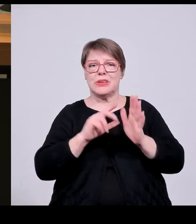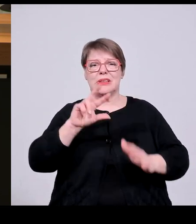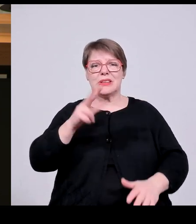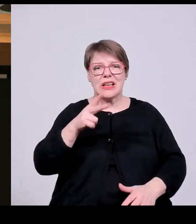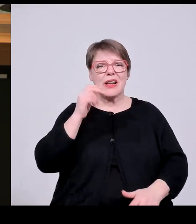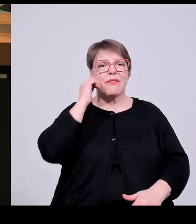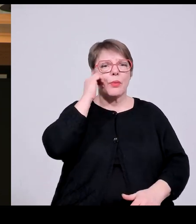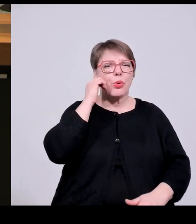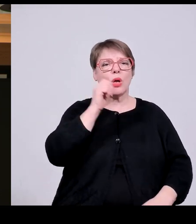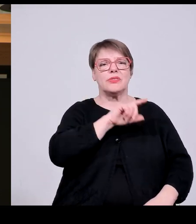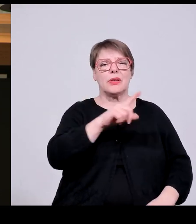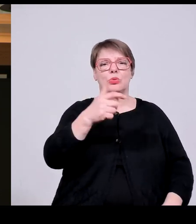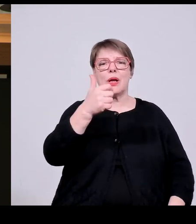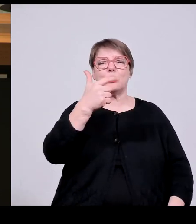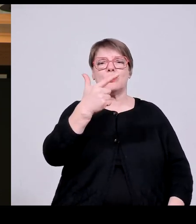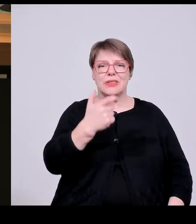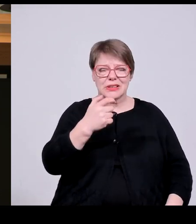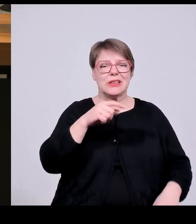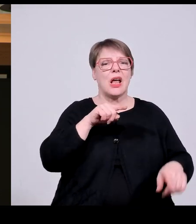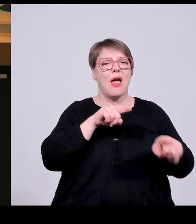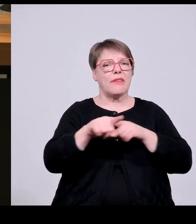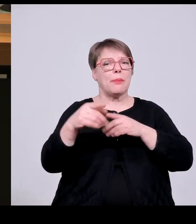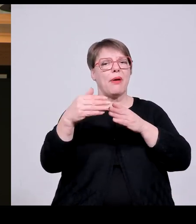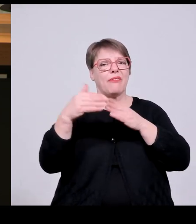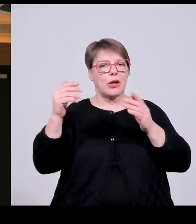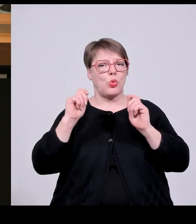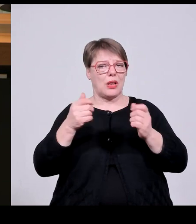sind oder auf die Koalition. Also eine Frechheit.